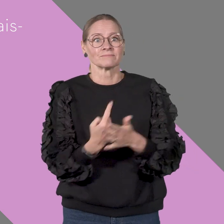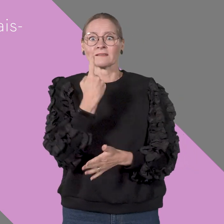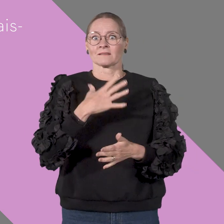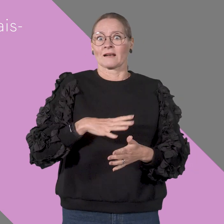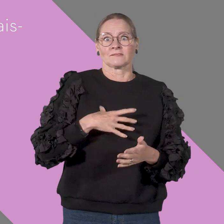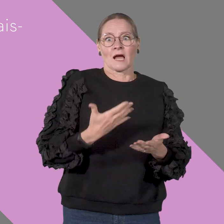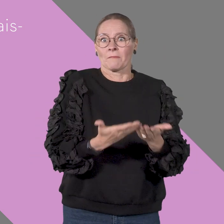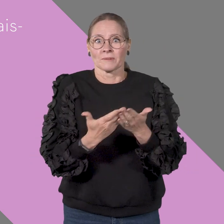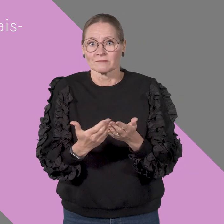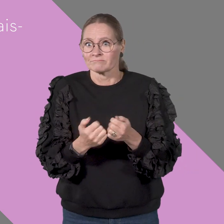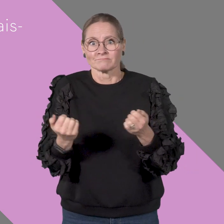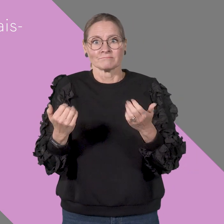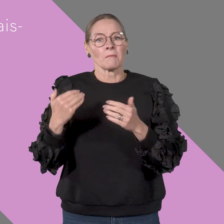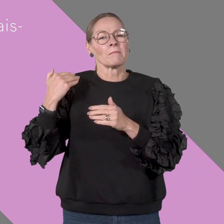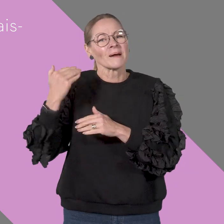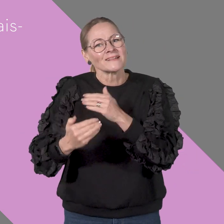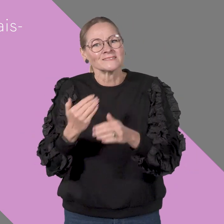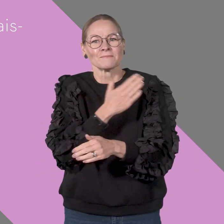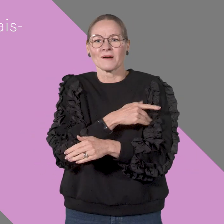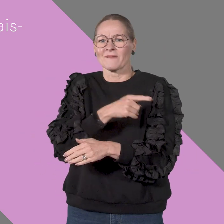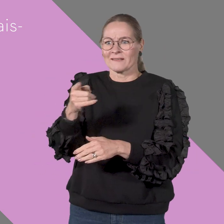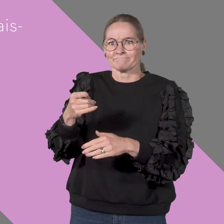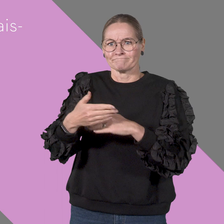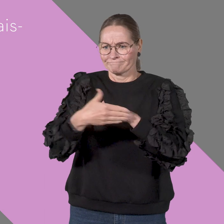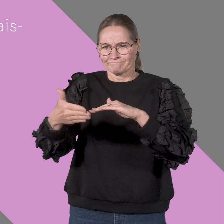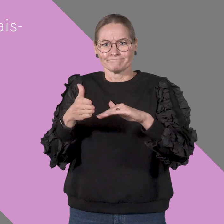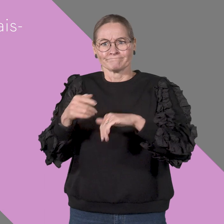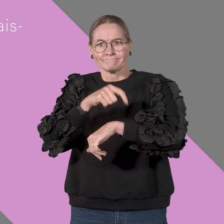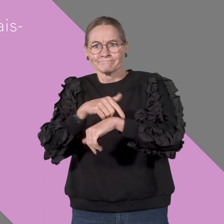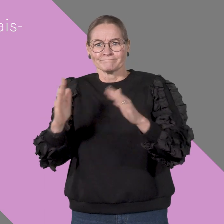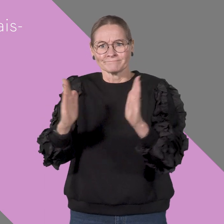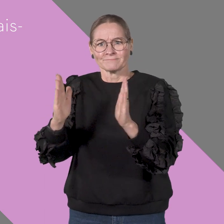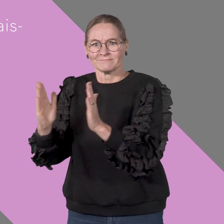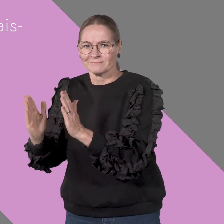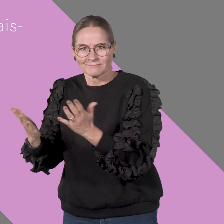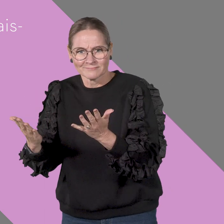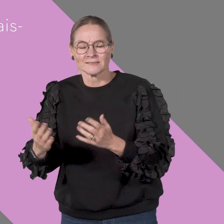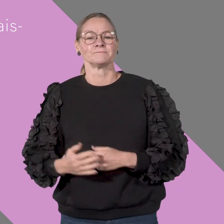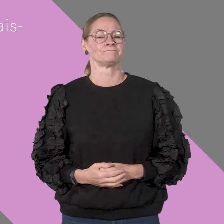kun apua saattaa tarvita mutta perinteiset palvelut ovat rajoitetusti saatavilla.